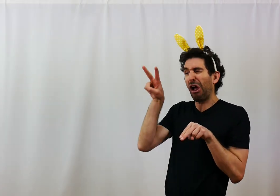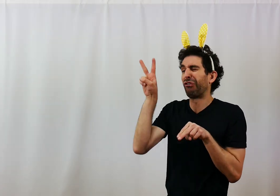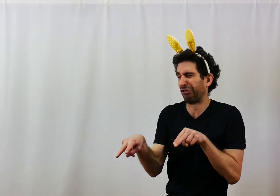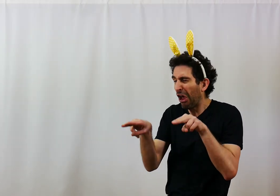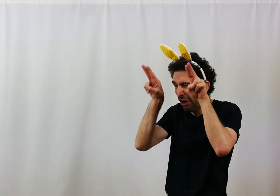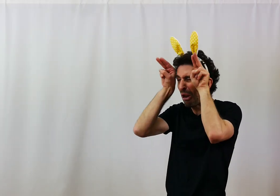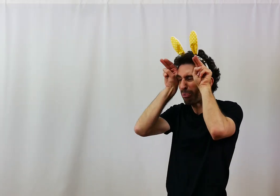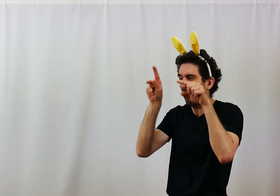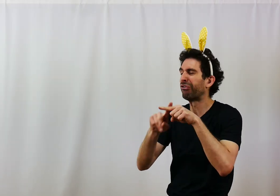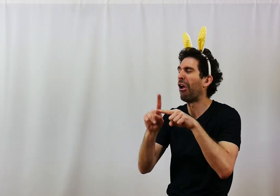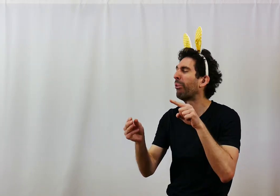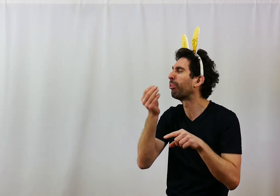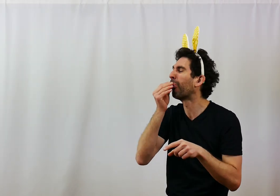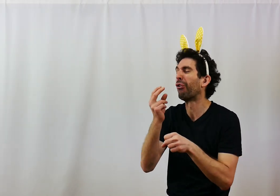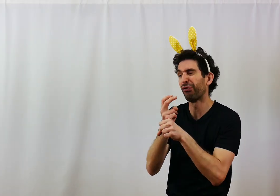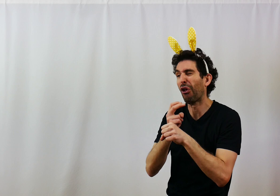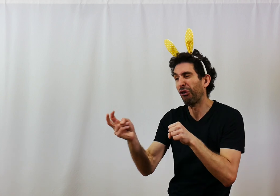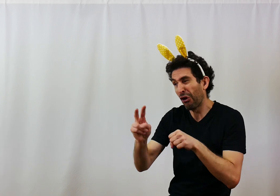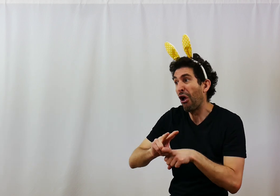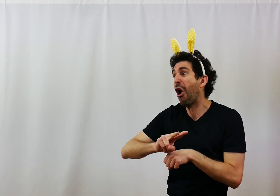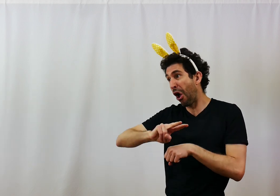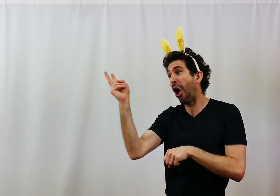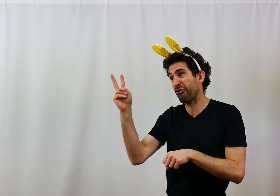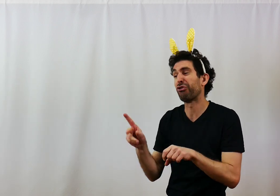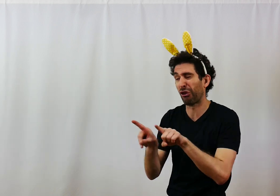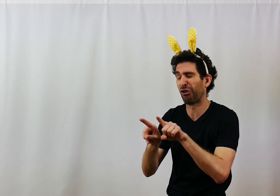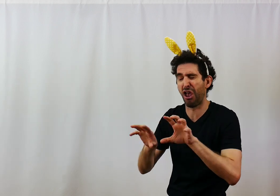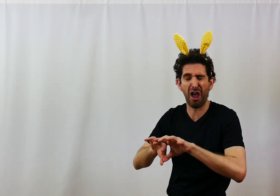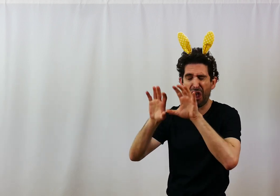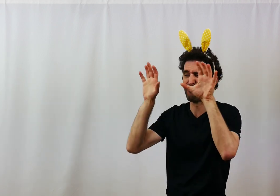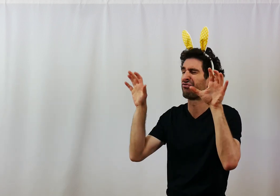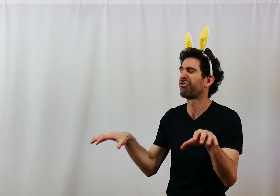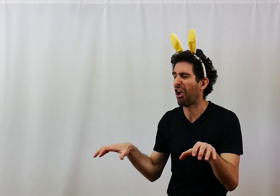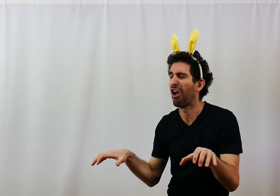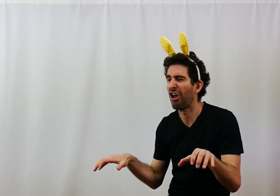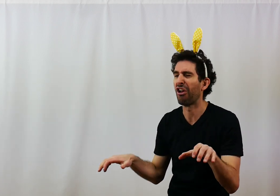C'est vrai, c'est dangereux pour les lapins de manger des carottes. Et aussi plein d'autres aliments.